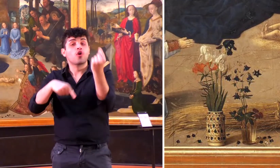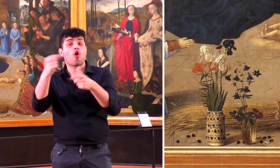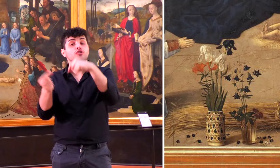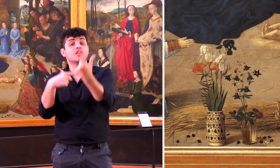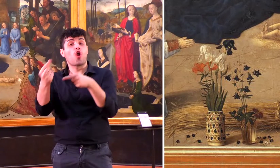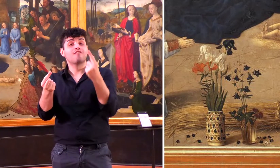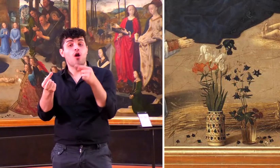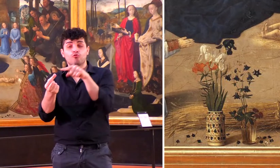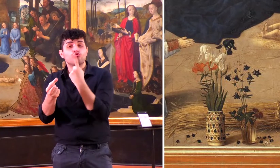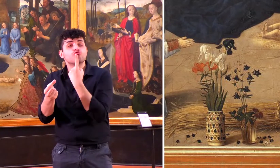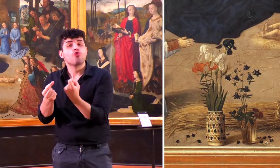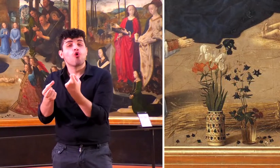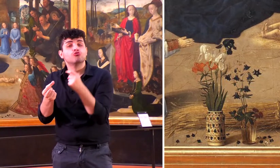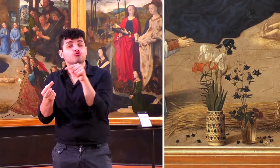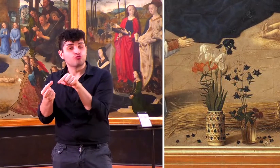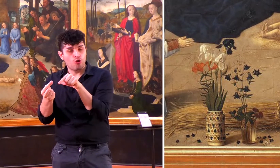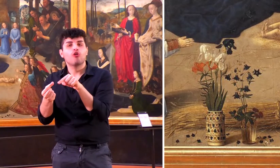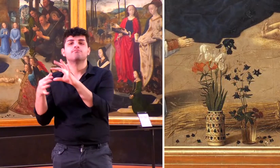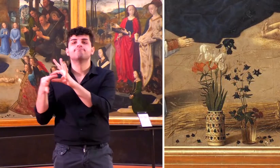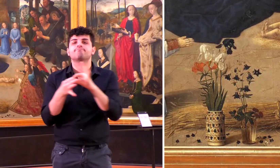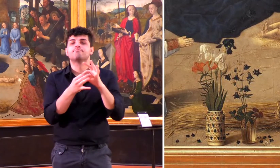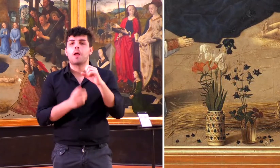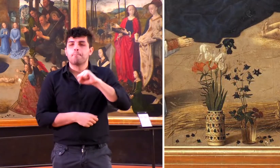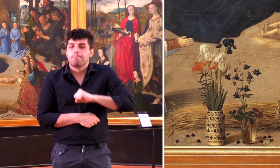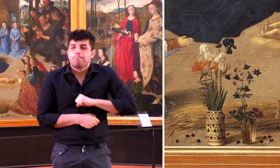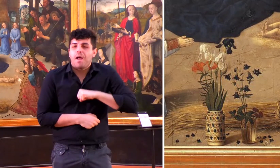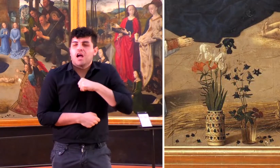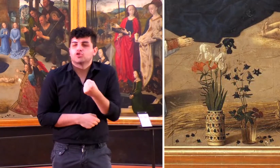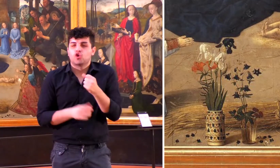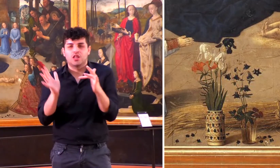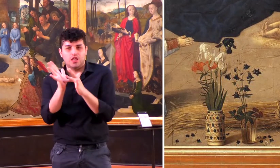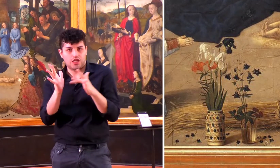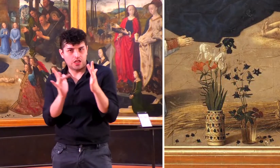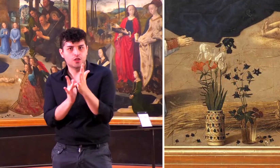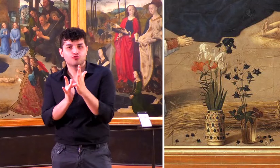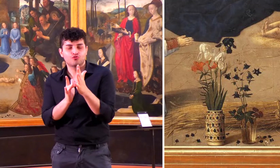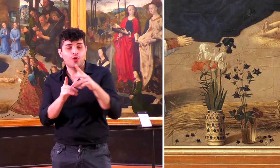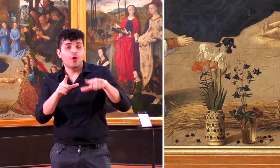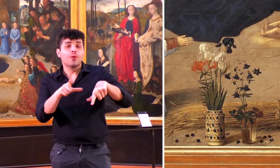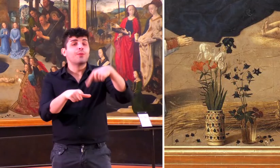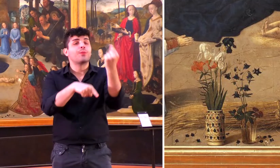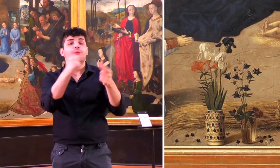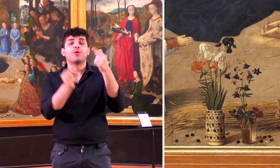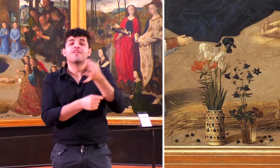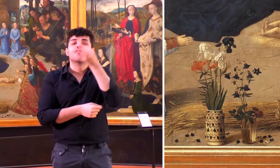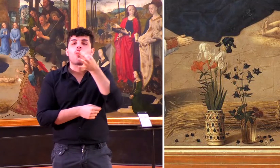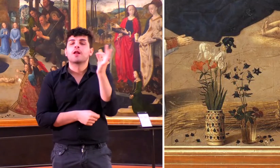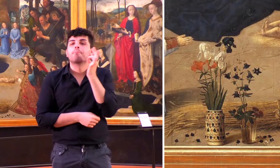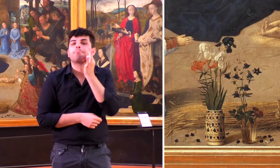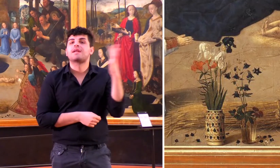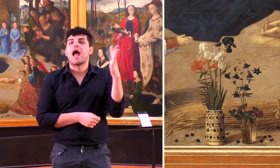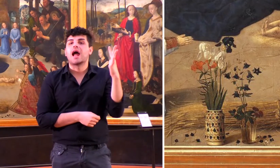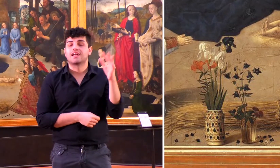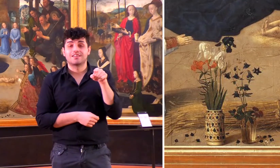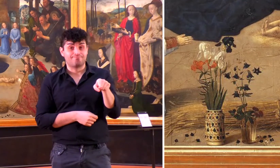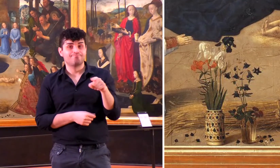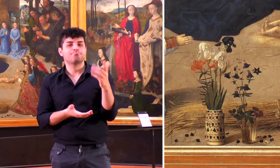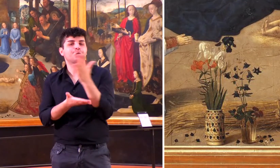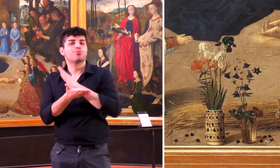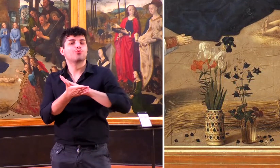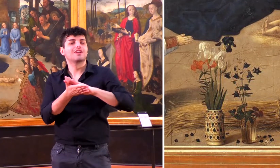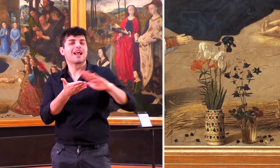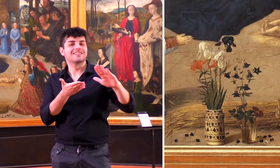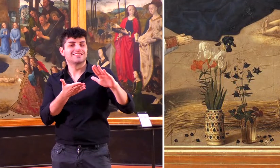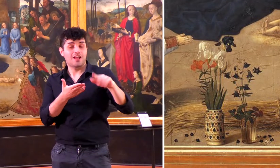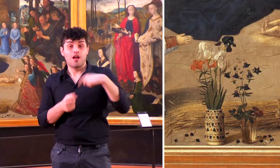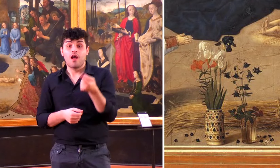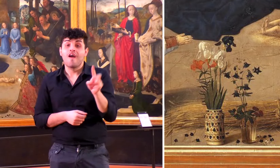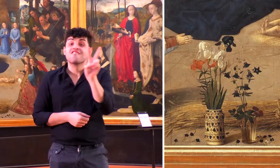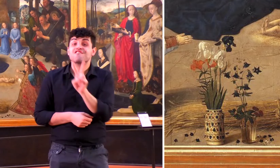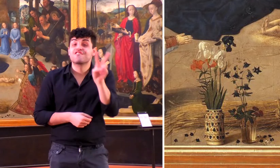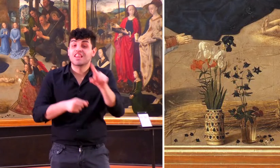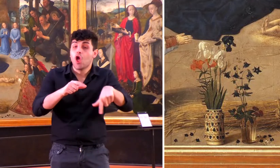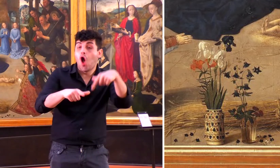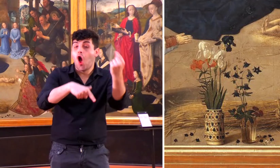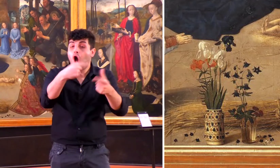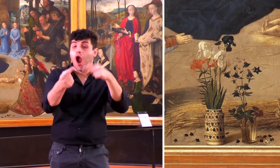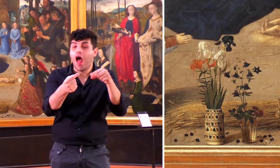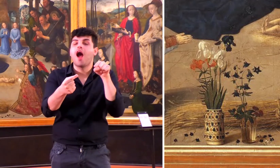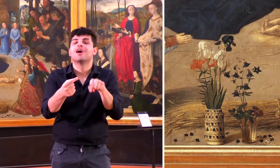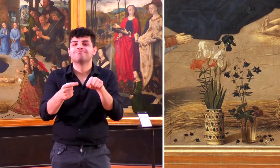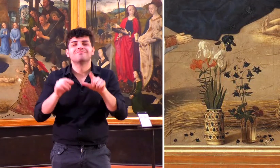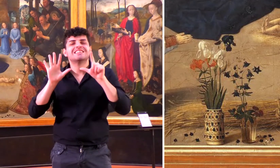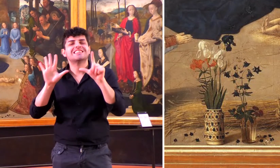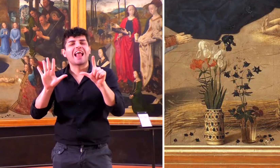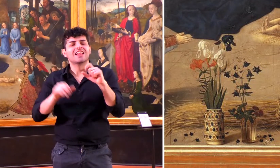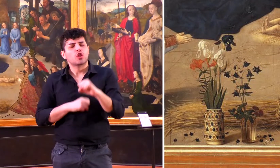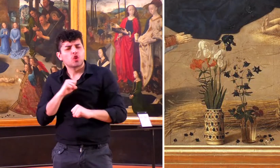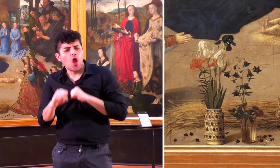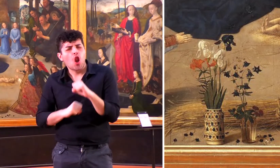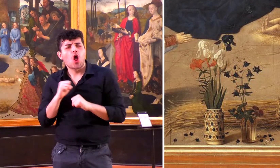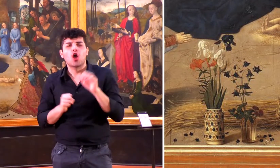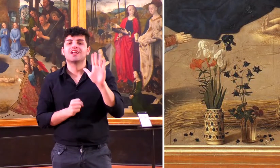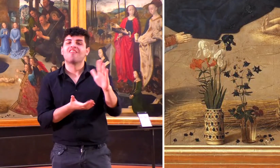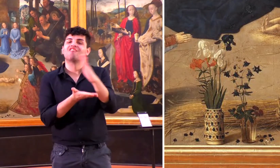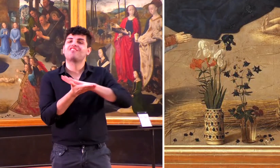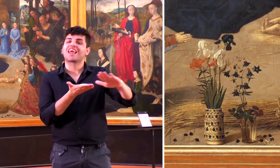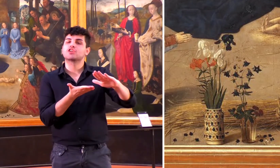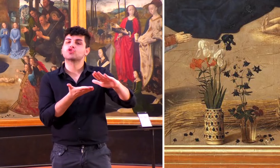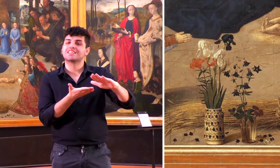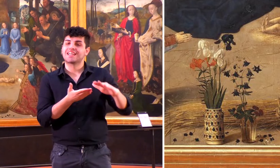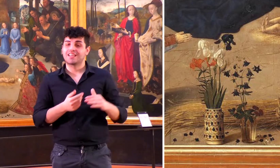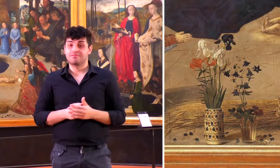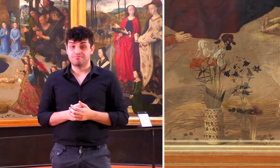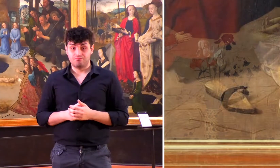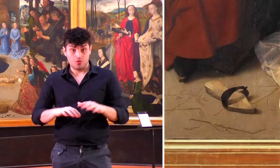il rosso la passione di Cristo, il bianco la purezza ed il viola i sette dolori della Vergine.